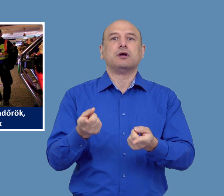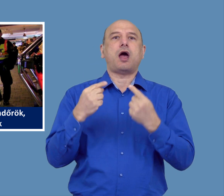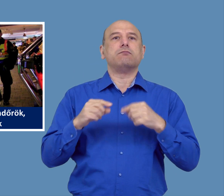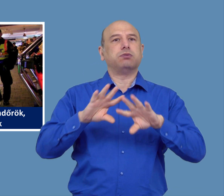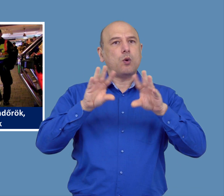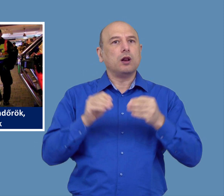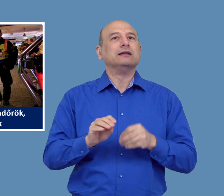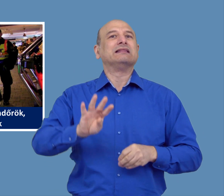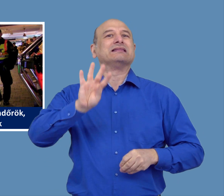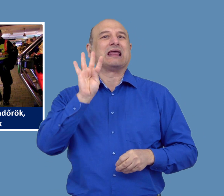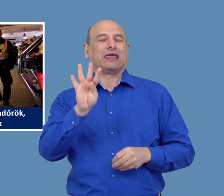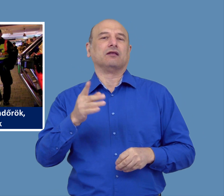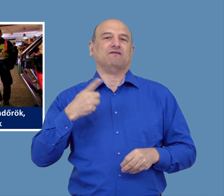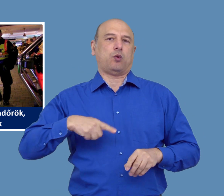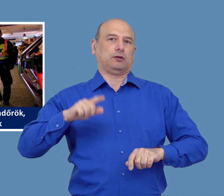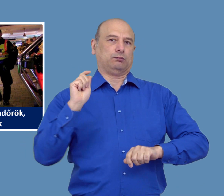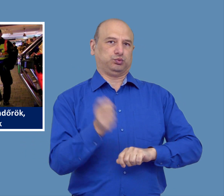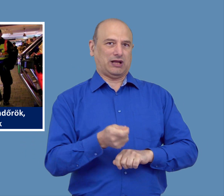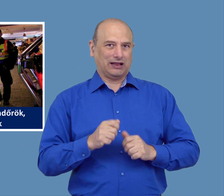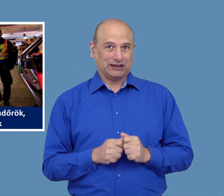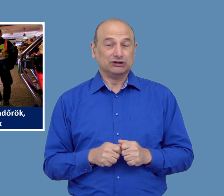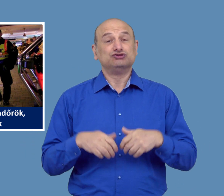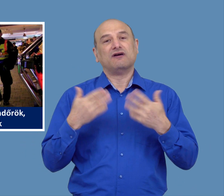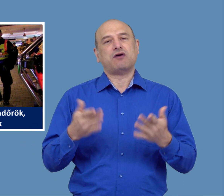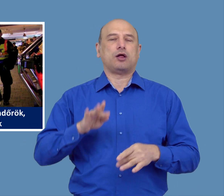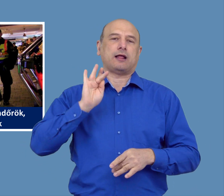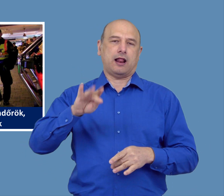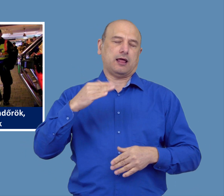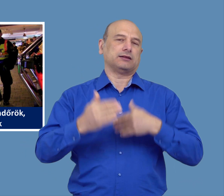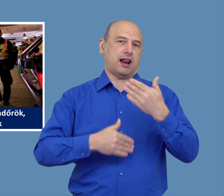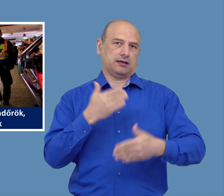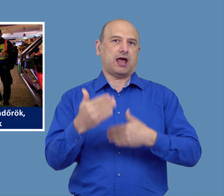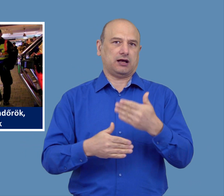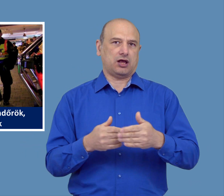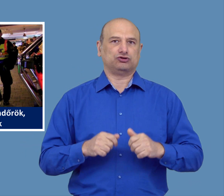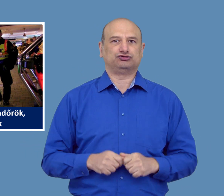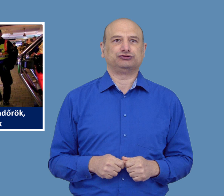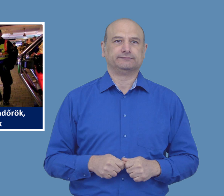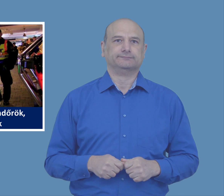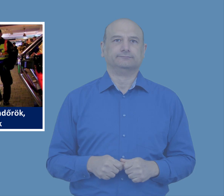négy esetben szabtak ki bírságot, és kezdeményeztek egyéb eljárást.